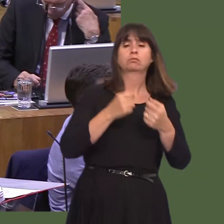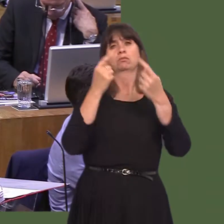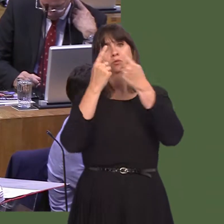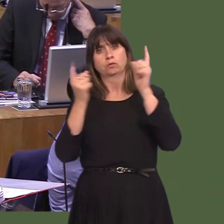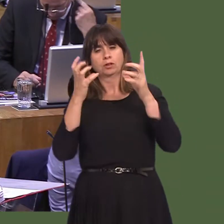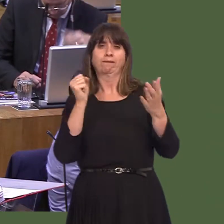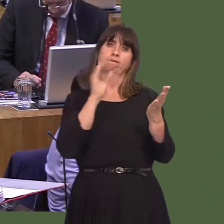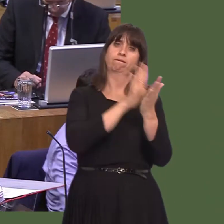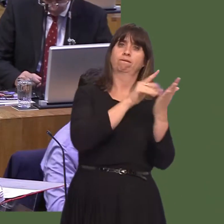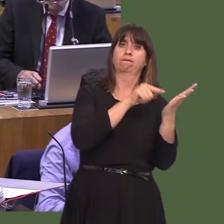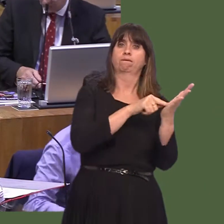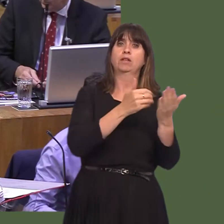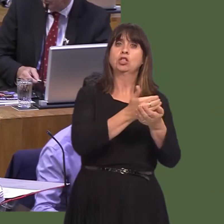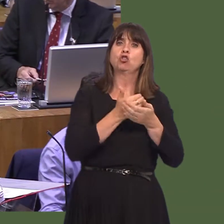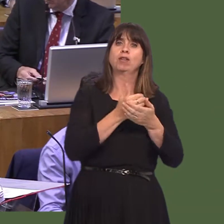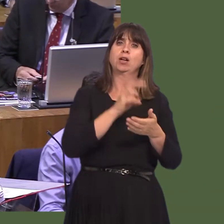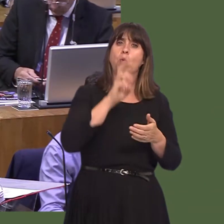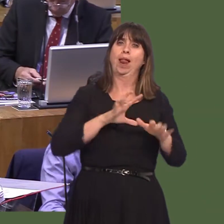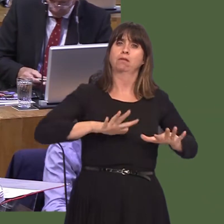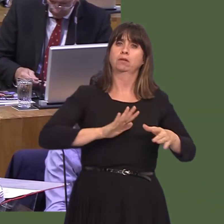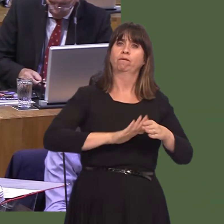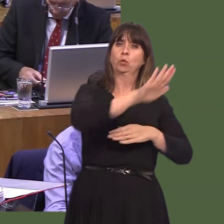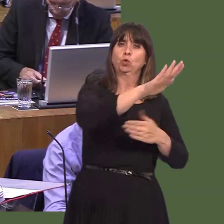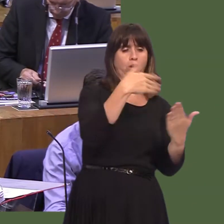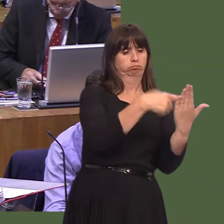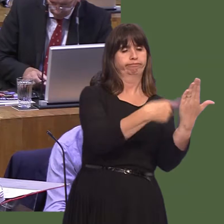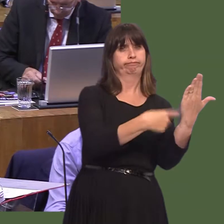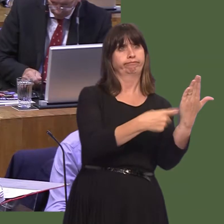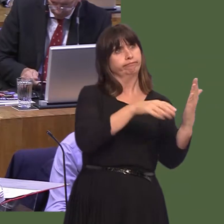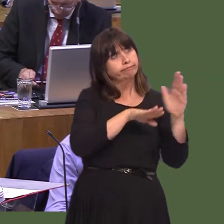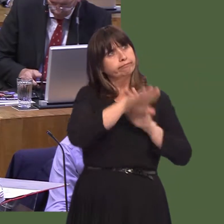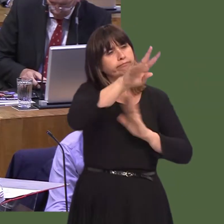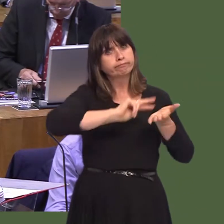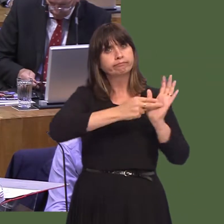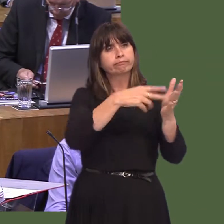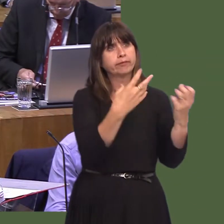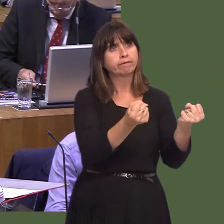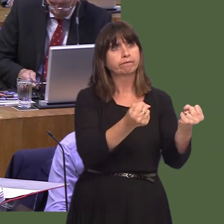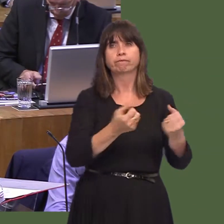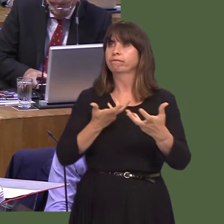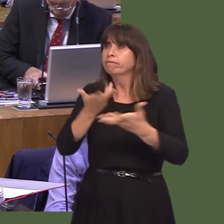Rydym niín parhau i bwyso am y blaenoriaethau hyn mewn trafodaethau gyda swyddogion Llywodraeth y Deyrnas Unedig.